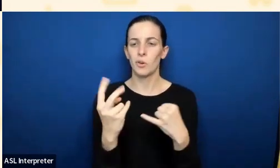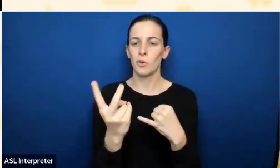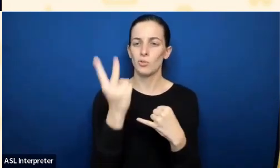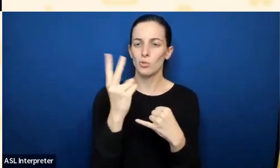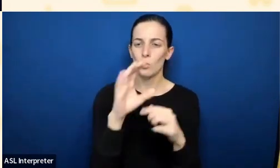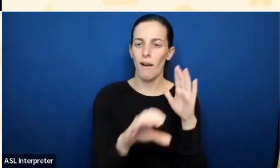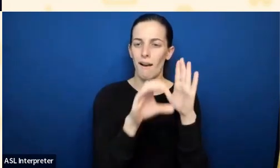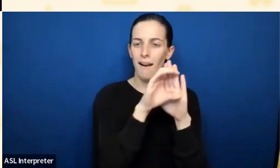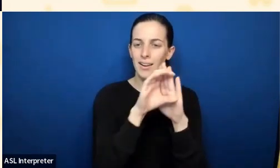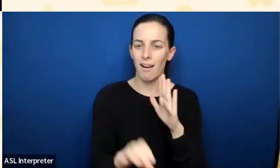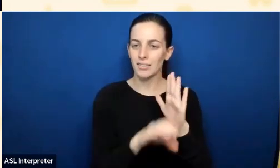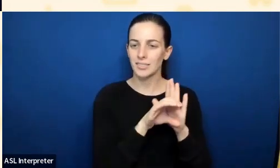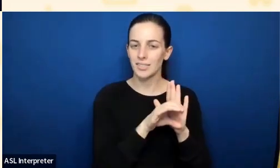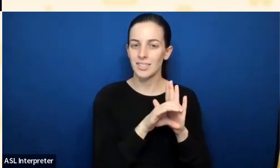Y luego pegué el código SVG allí.